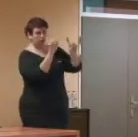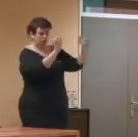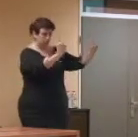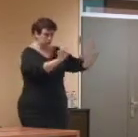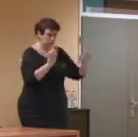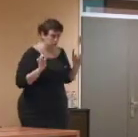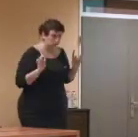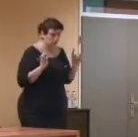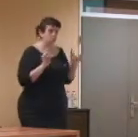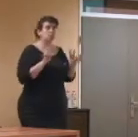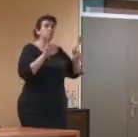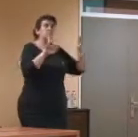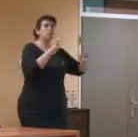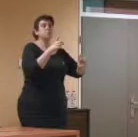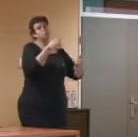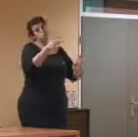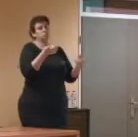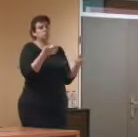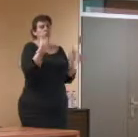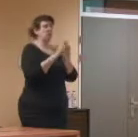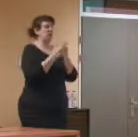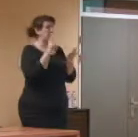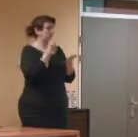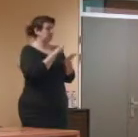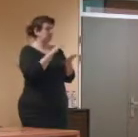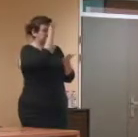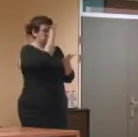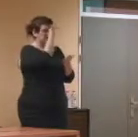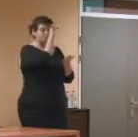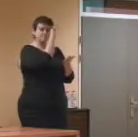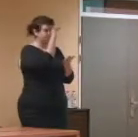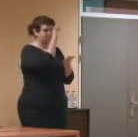o que todos podemos leer en cualquier libro, y se aproximase a